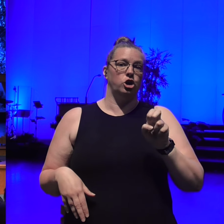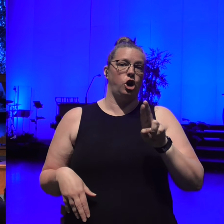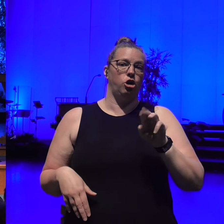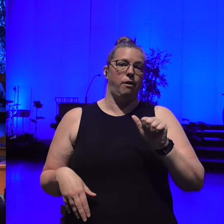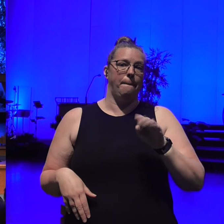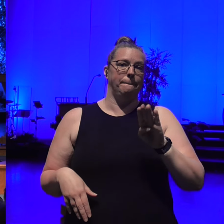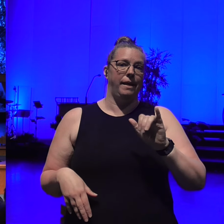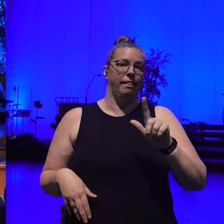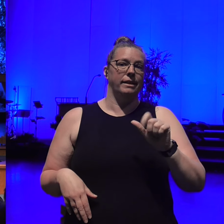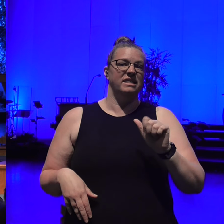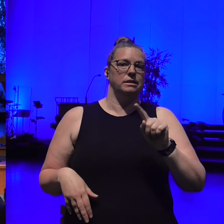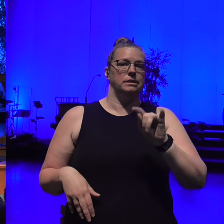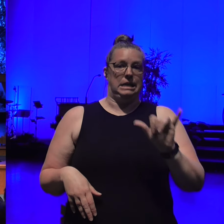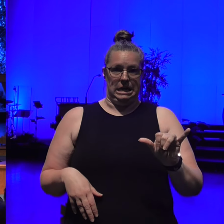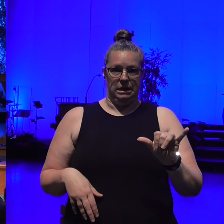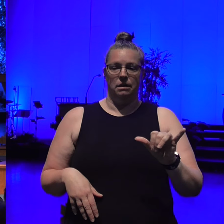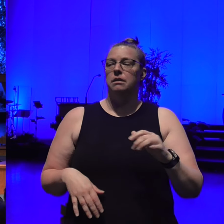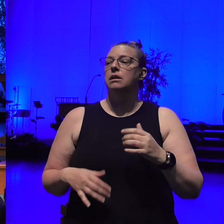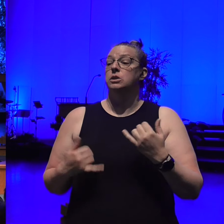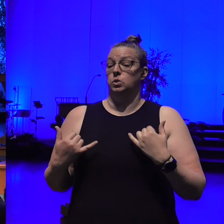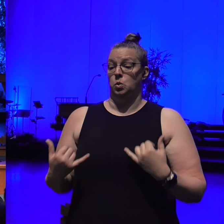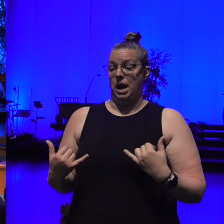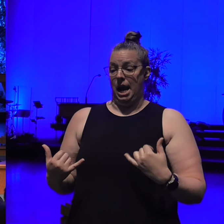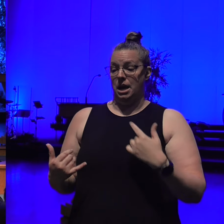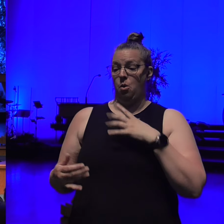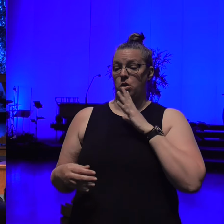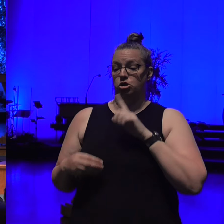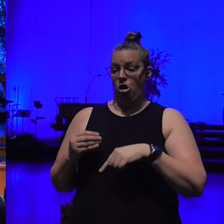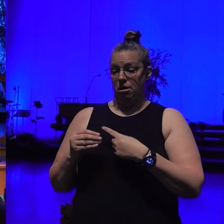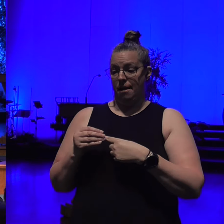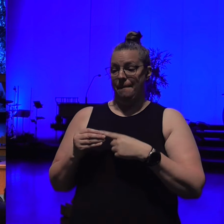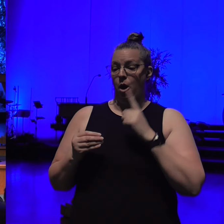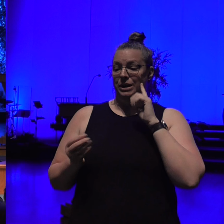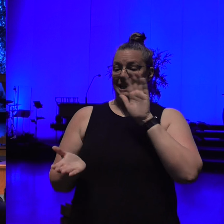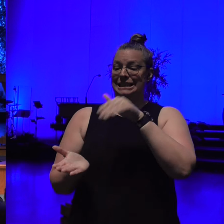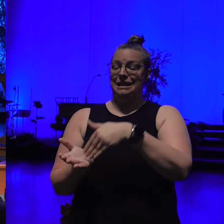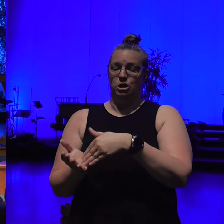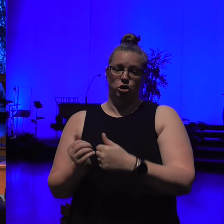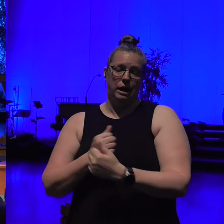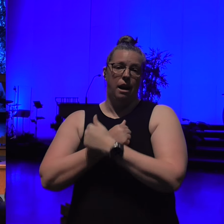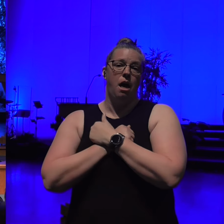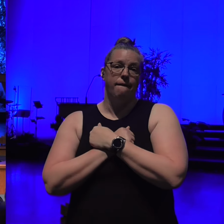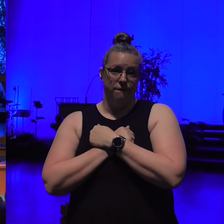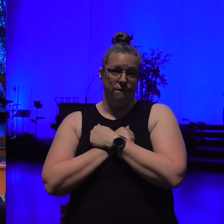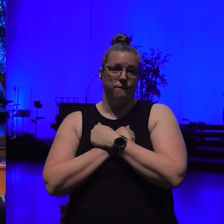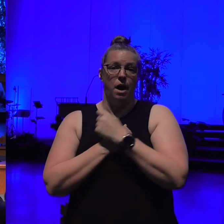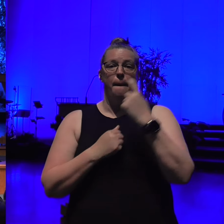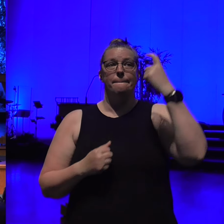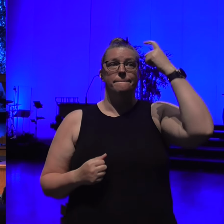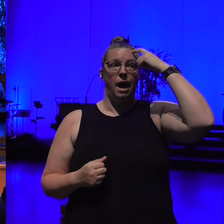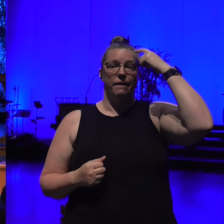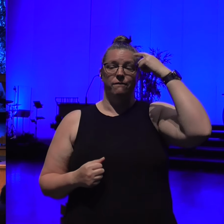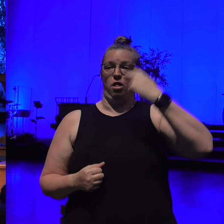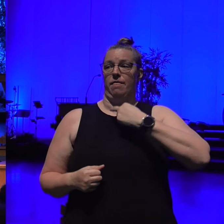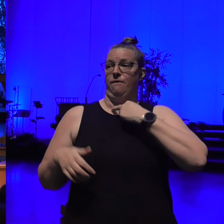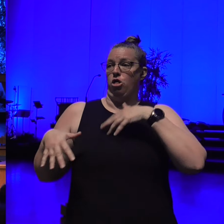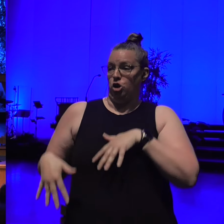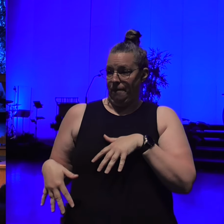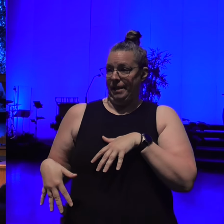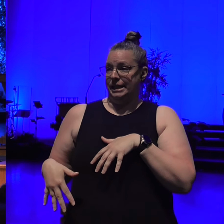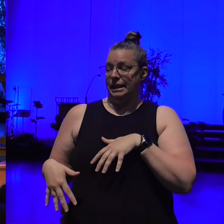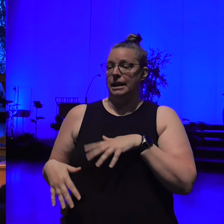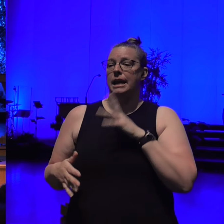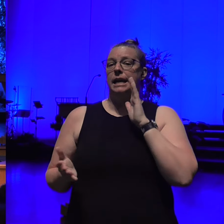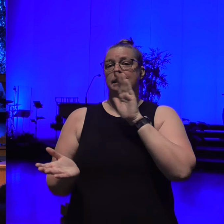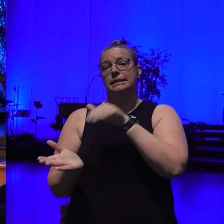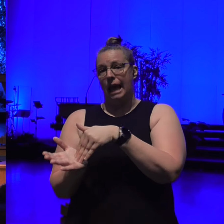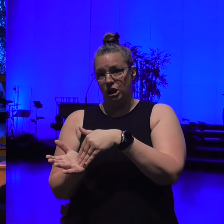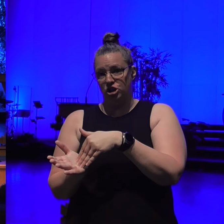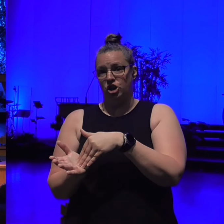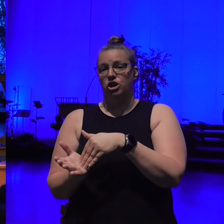hablar hoy es que está centrada en el amor. La vulnerabilidad consciente está centrada en el amor.